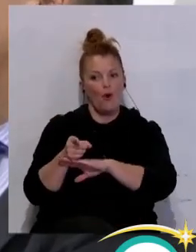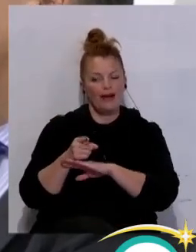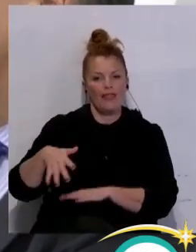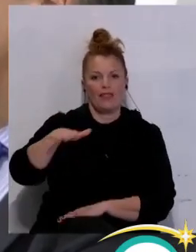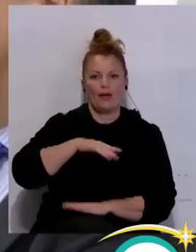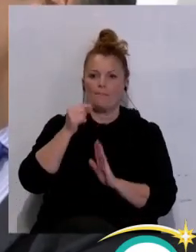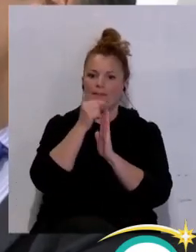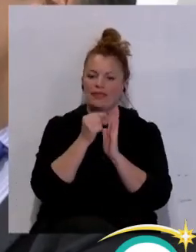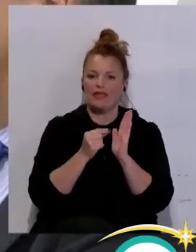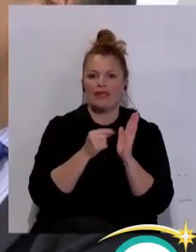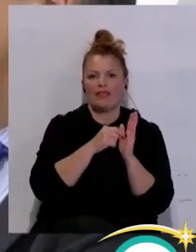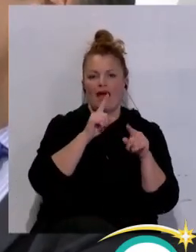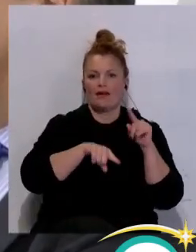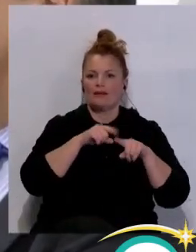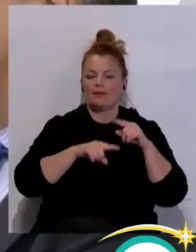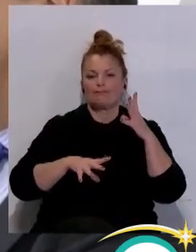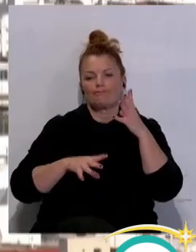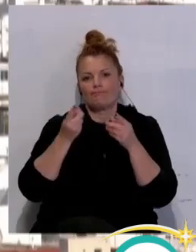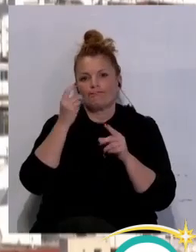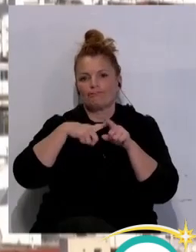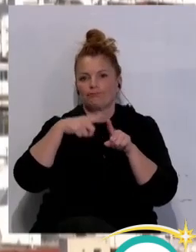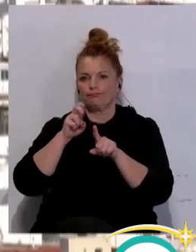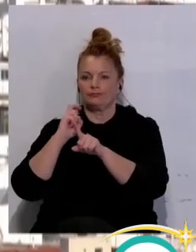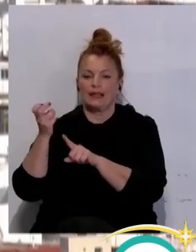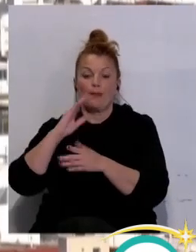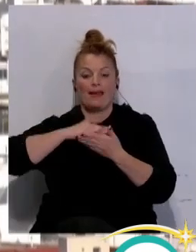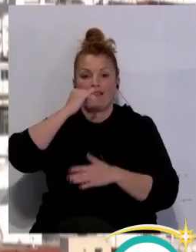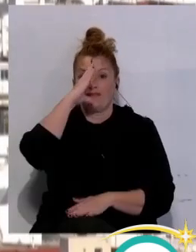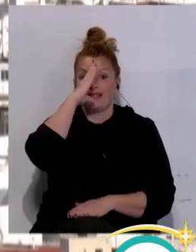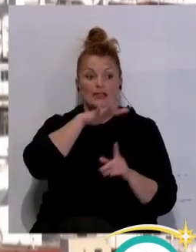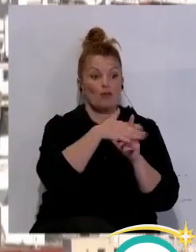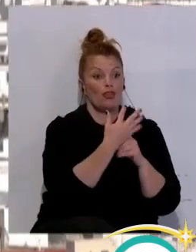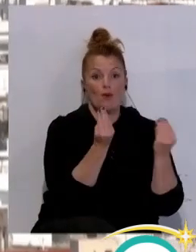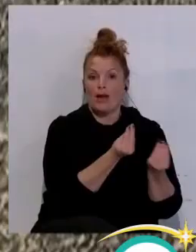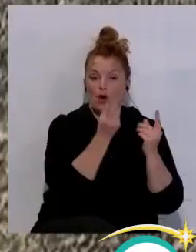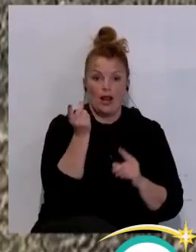adicionales a lo largo del mes de febrero si la situación no mejora apuntando que el Pantano que